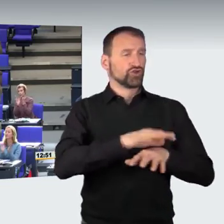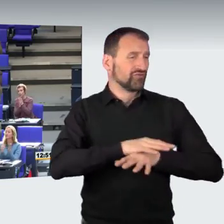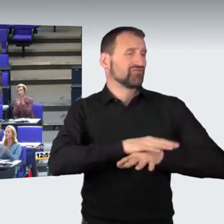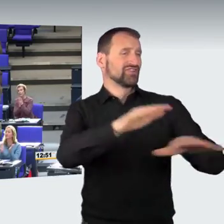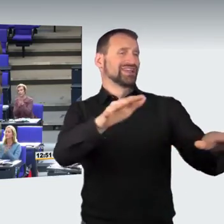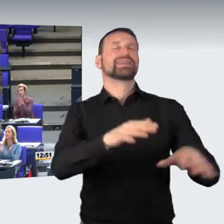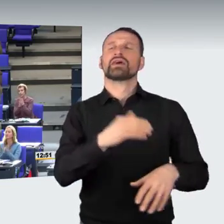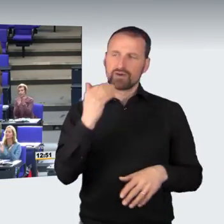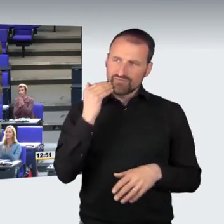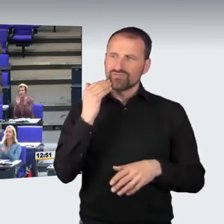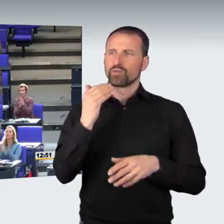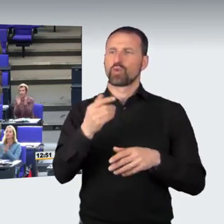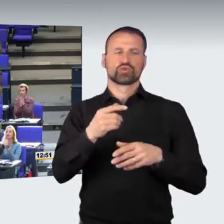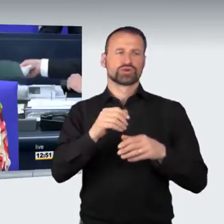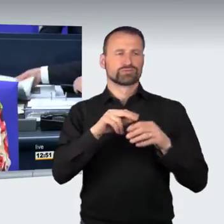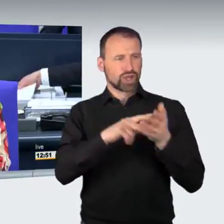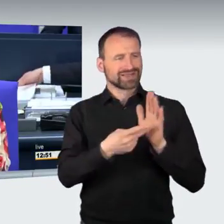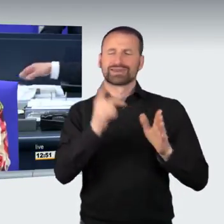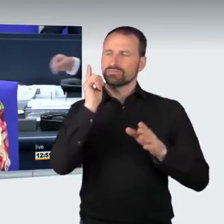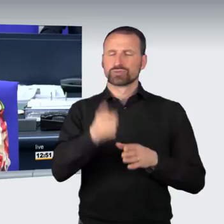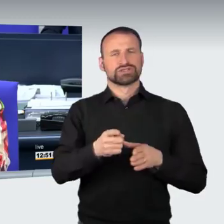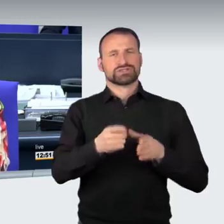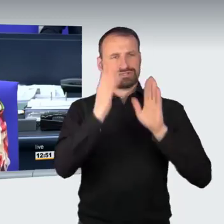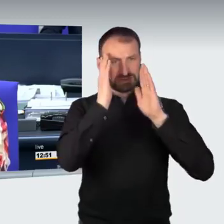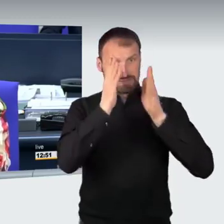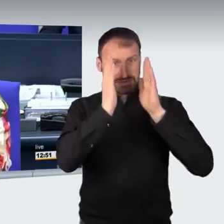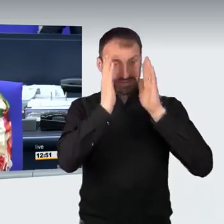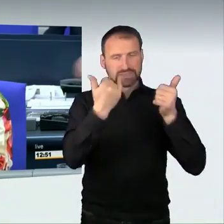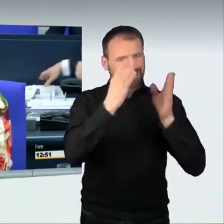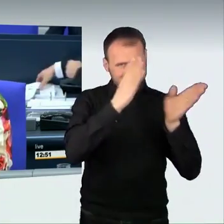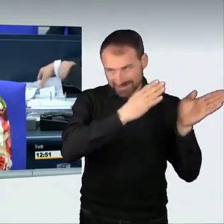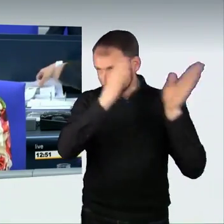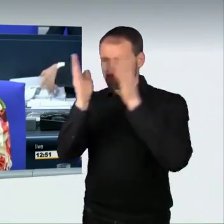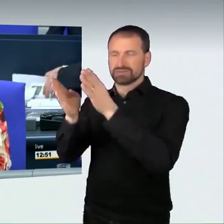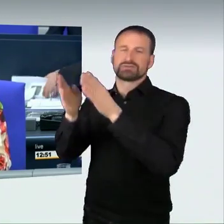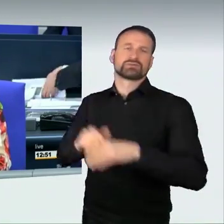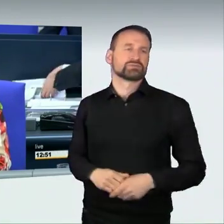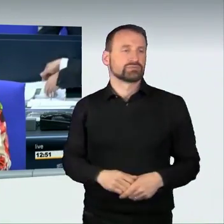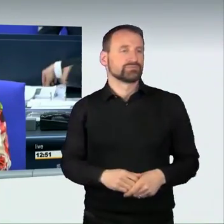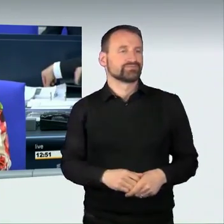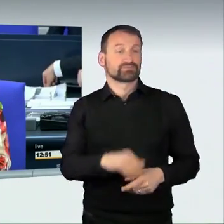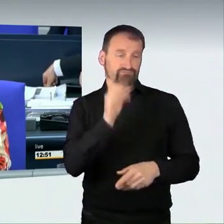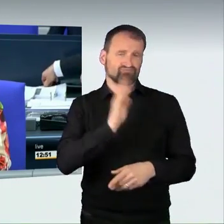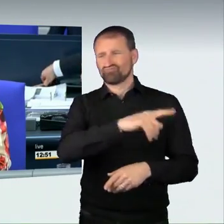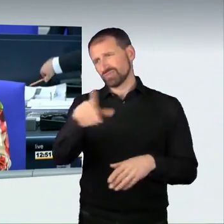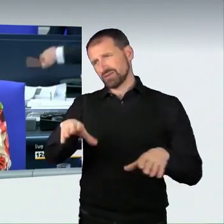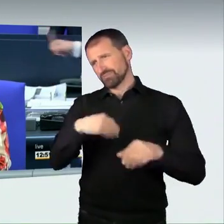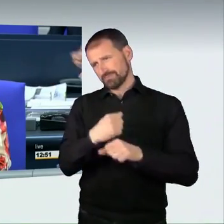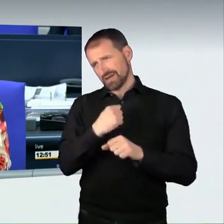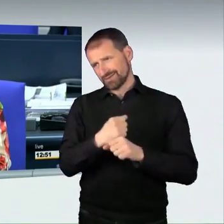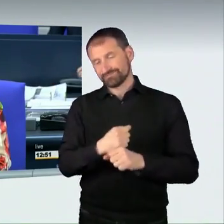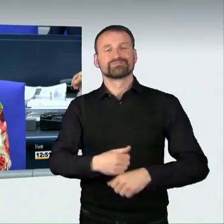(Präsidium): Vielen Dank, Nicole Gohlke. Nächster Redner: